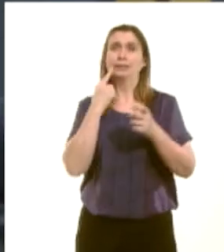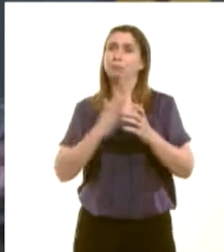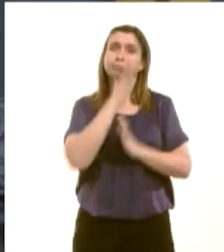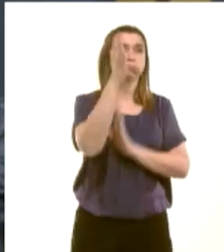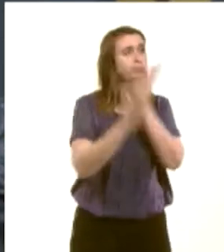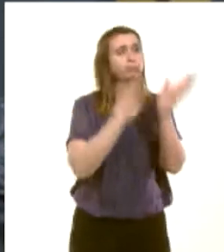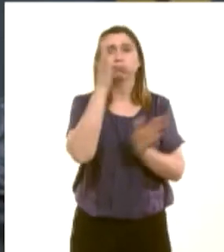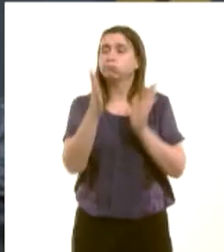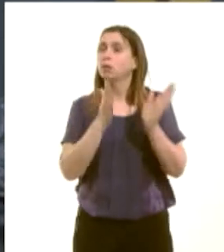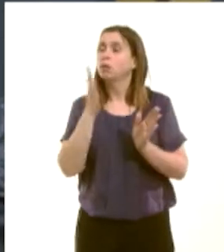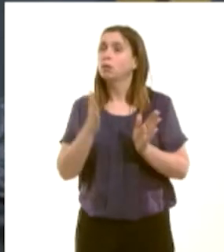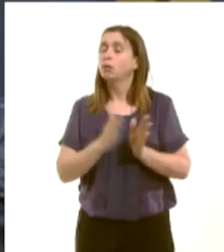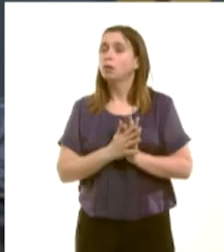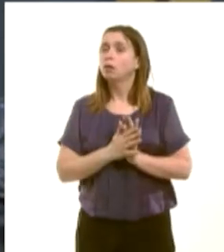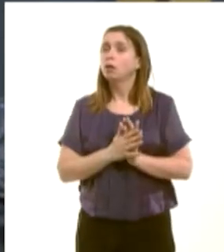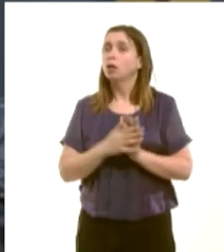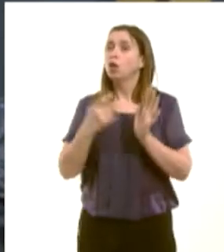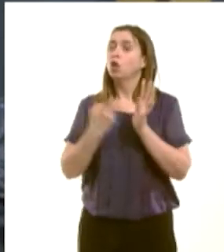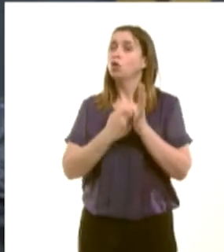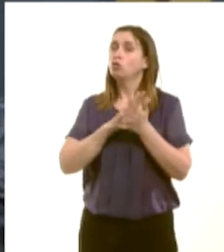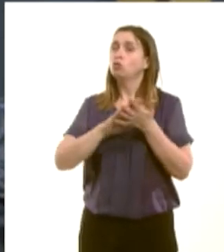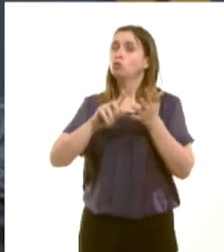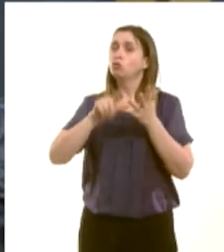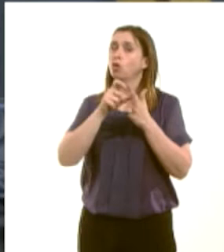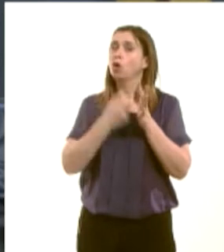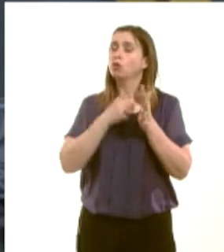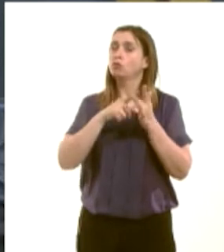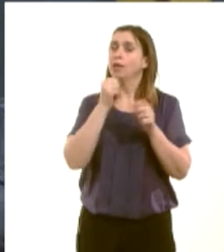dau o ymgeiswyr seneddol Llafur, hefyd, a oedd yn bresennol. Maeín amlwg bod yna ewyllys